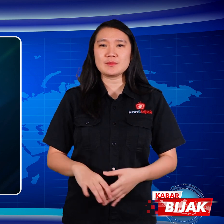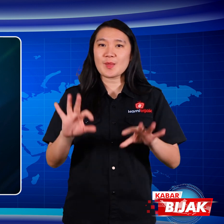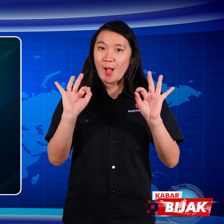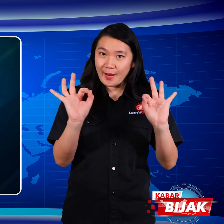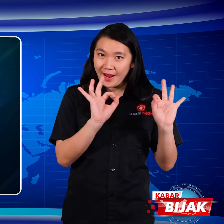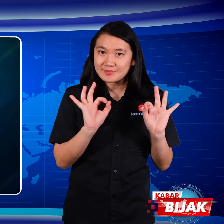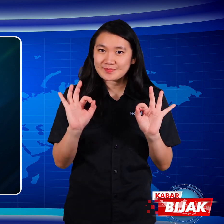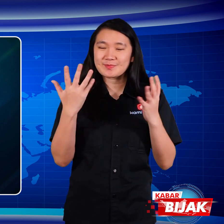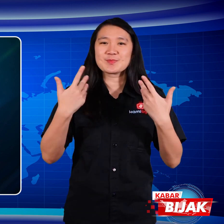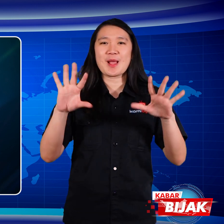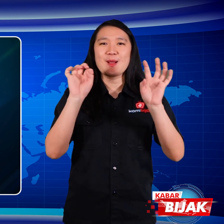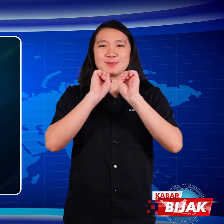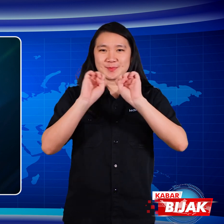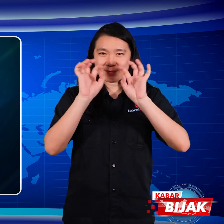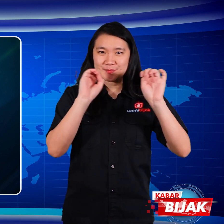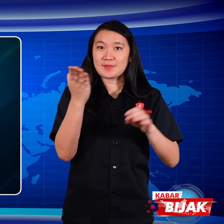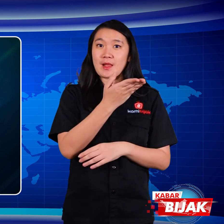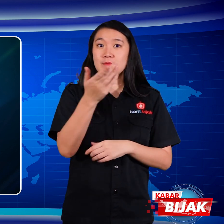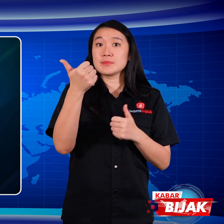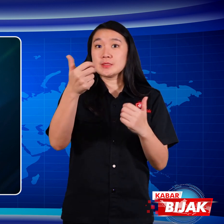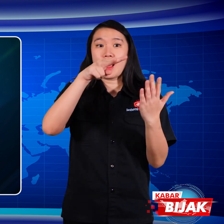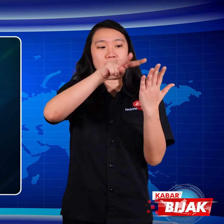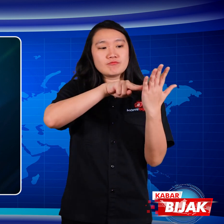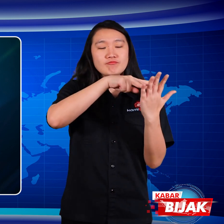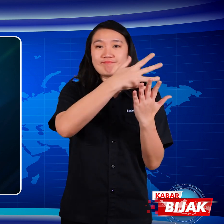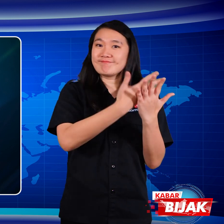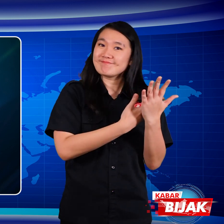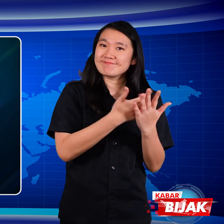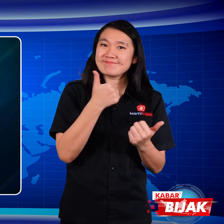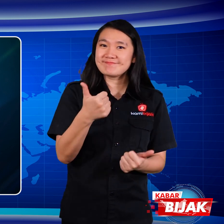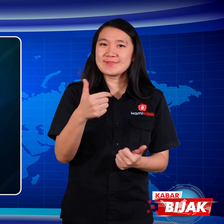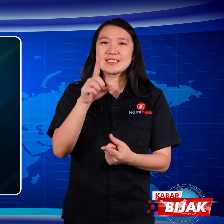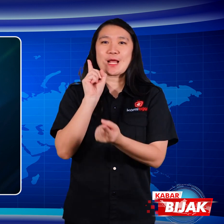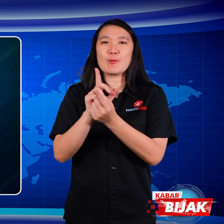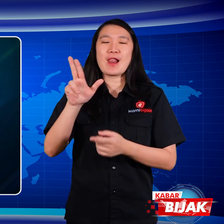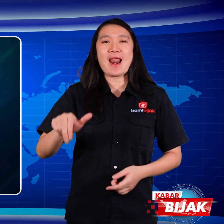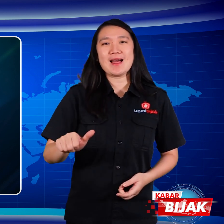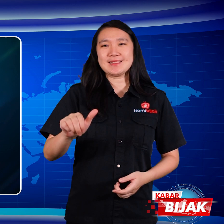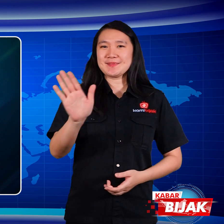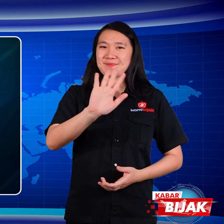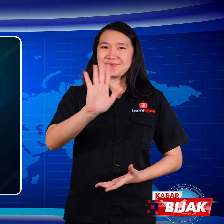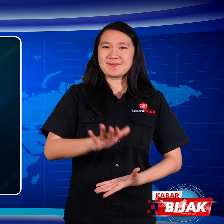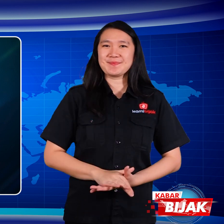Oke sekian, selanjutnya silakan membaca di artikel. Sampai jumpa.